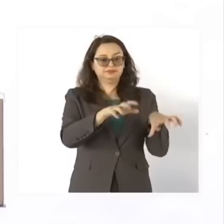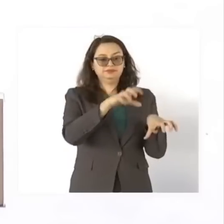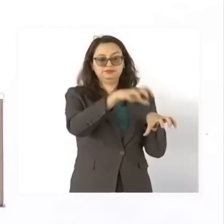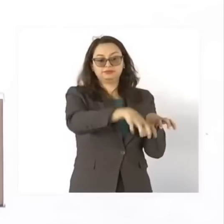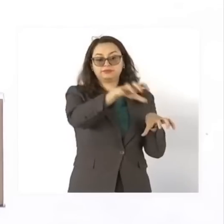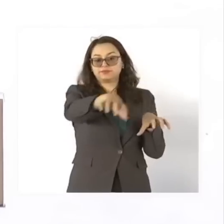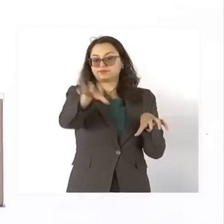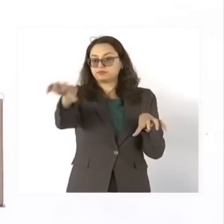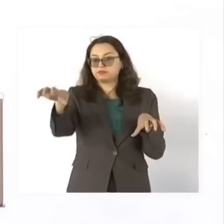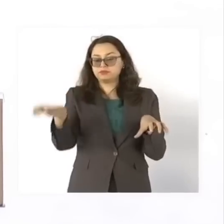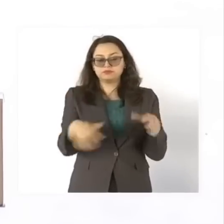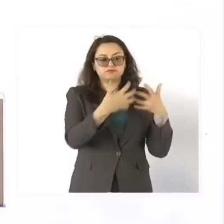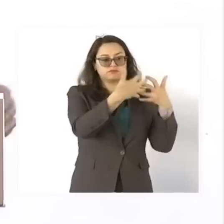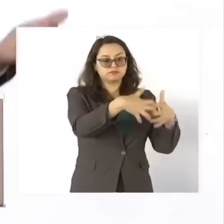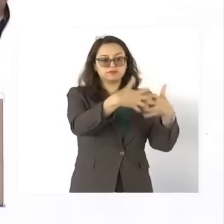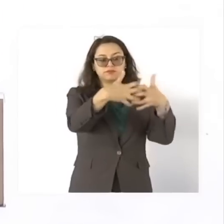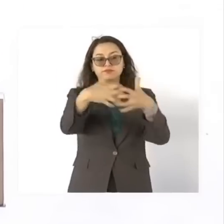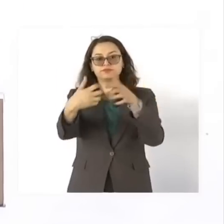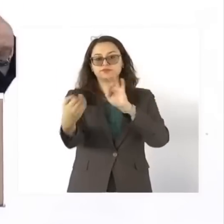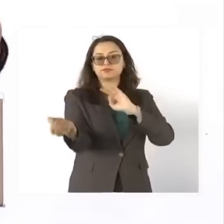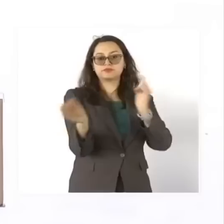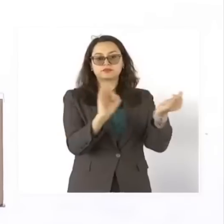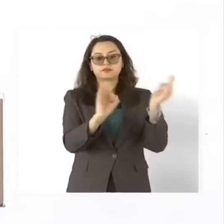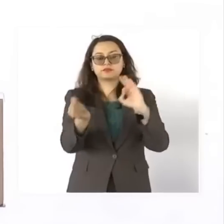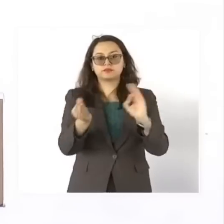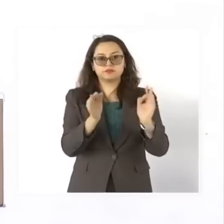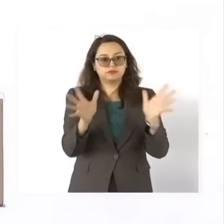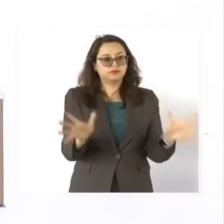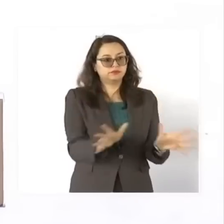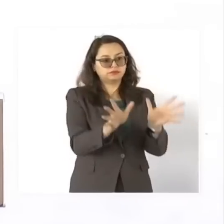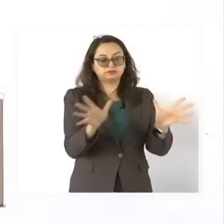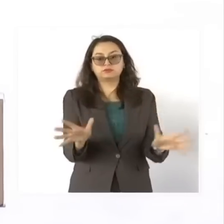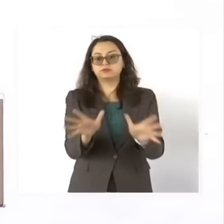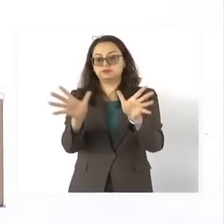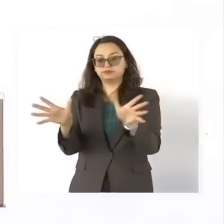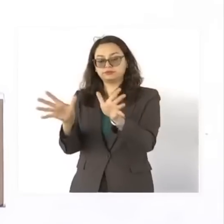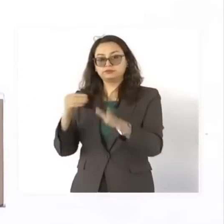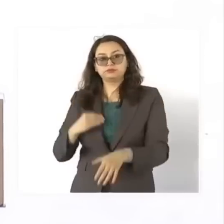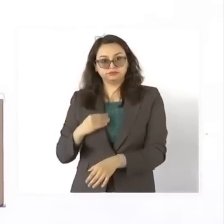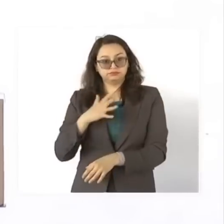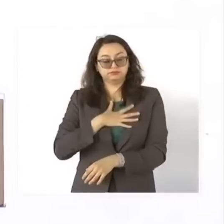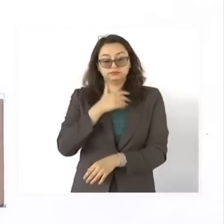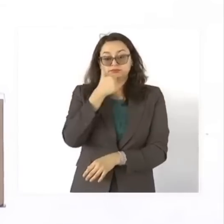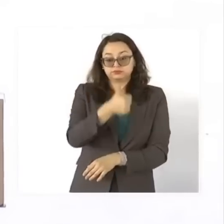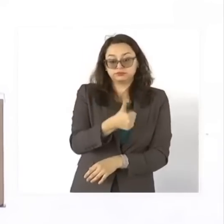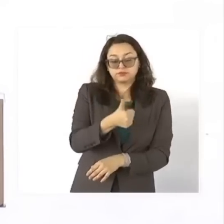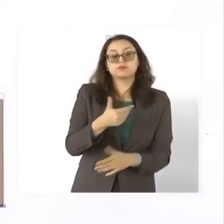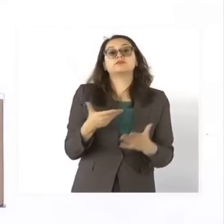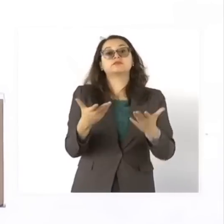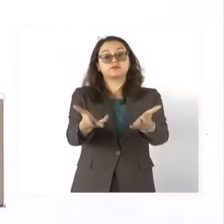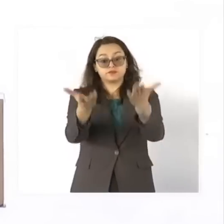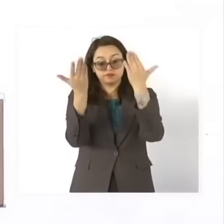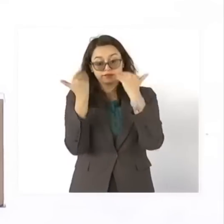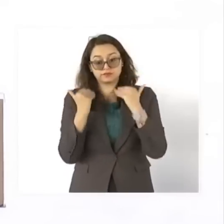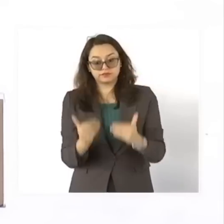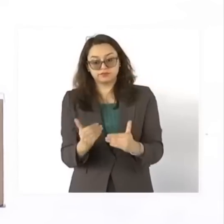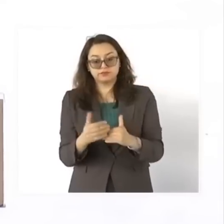estos polos de bienestar y si nos vamos a la siguiente ya no me voy a detener en los detalles